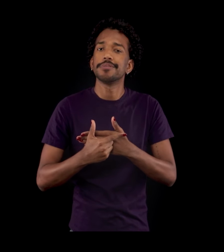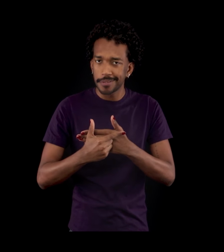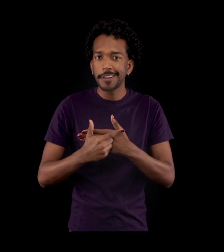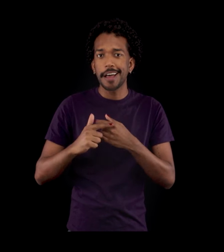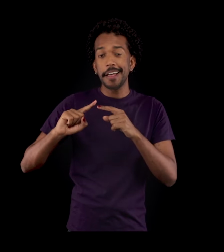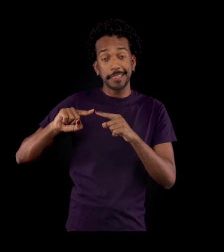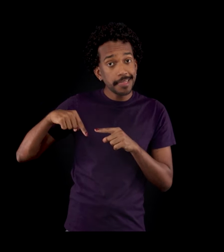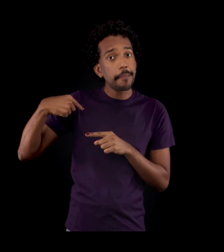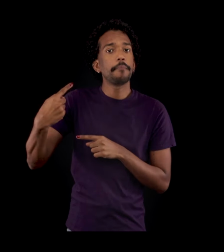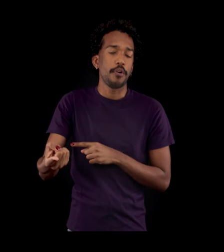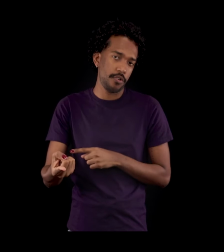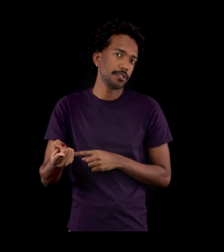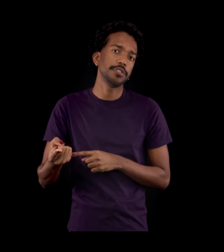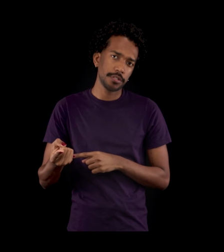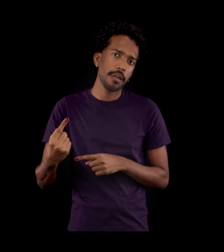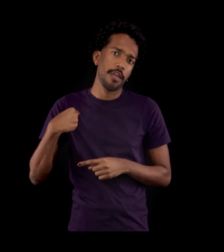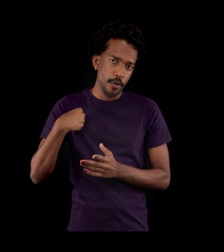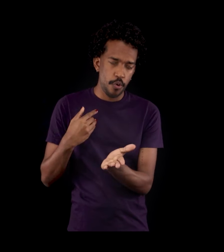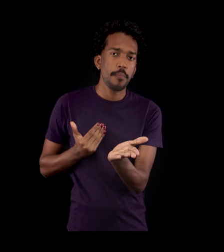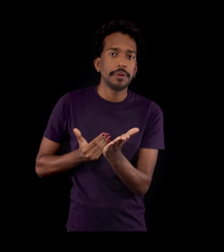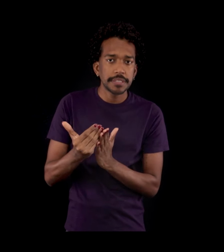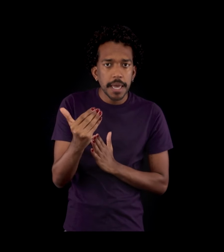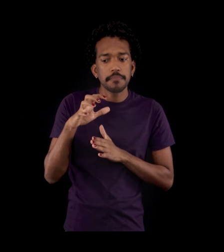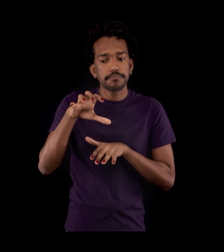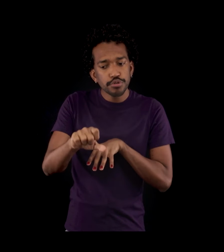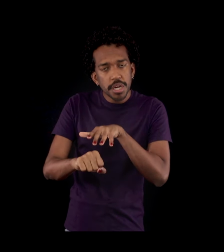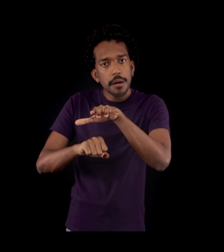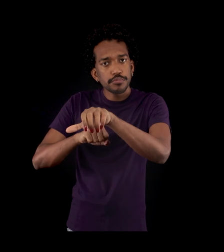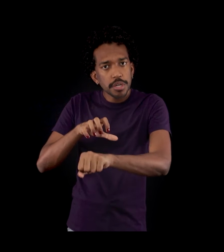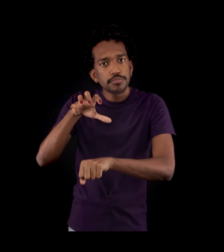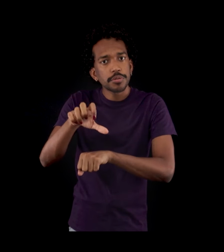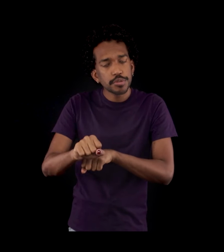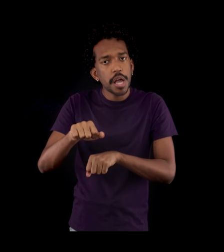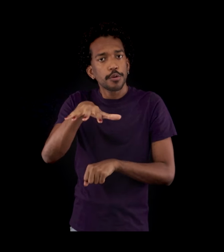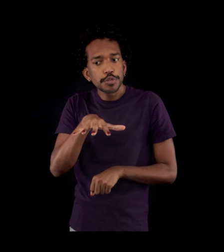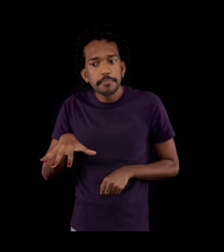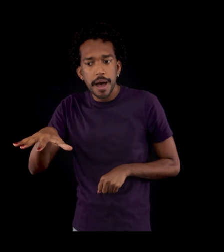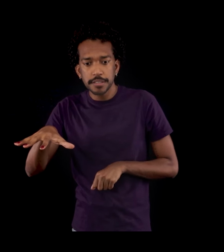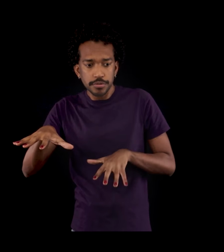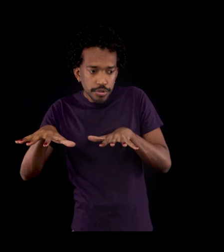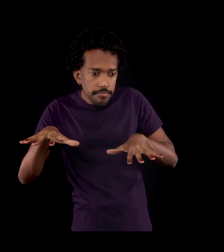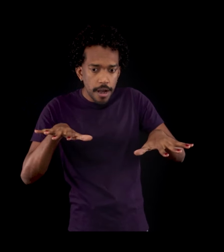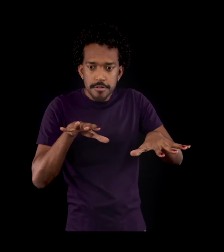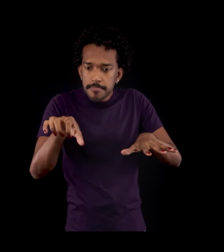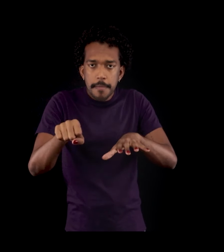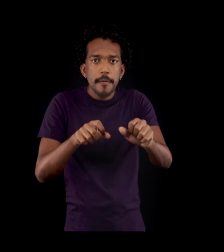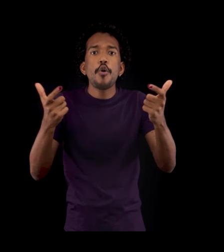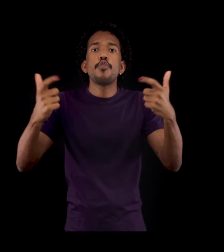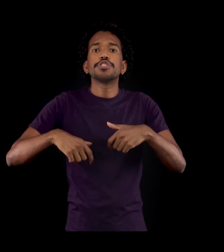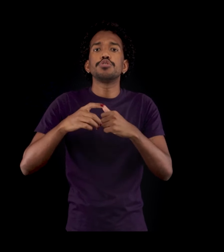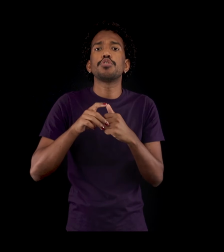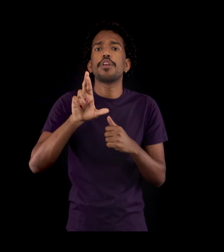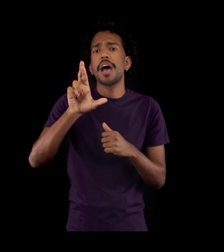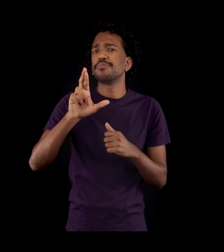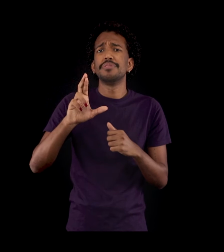Aí depois comecei a buscar espaço onde podia fazer esse doutorado. Não apareceu nada.